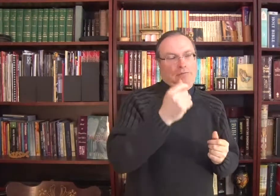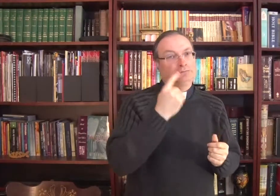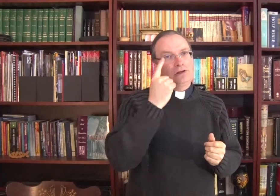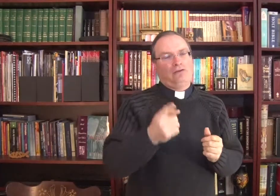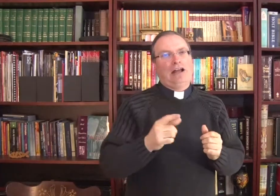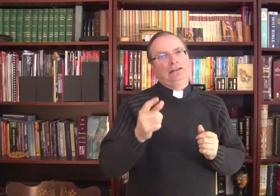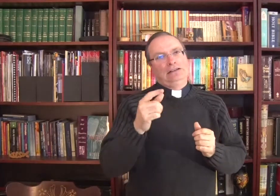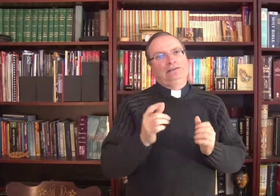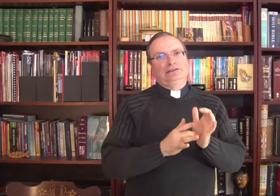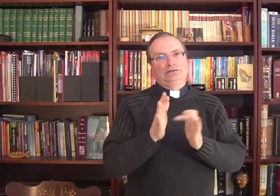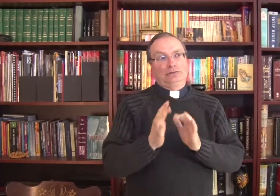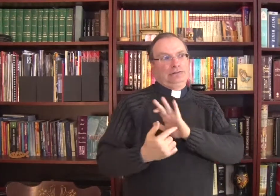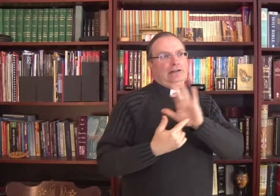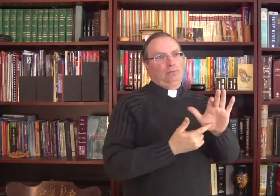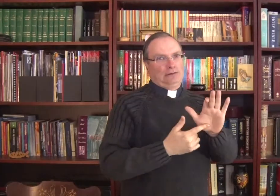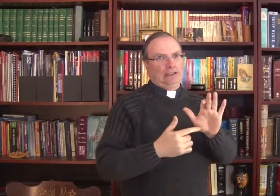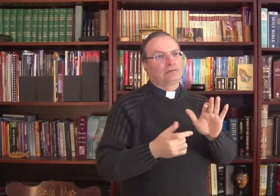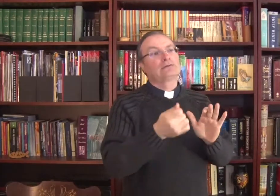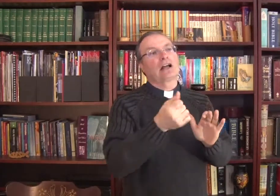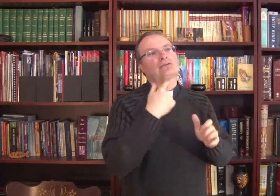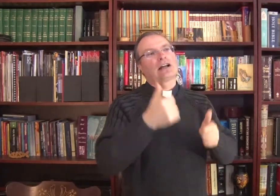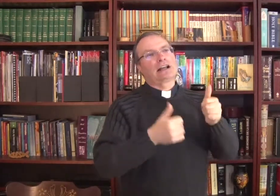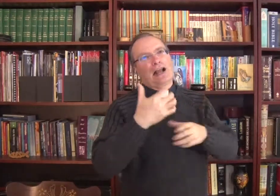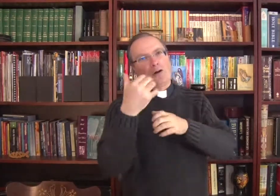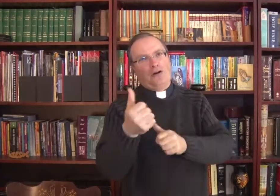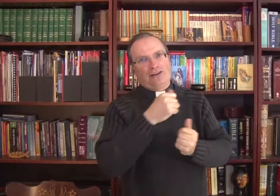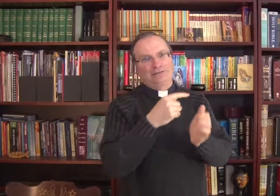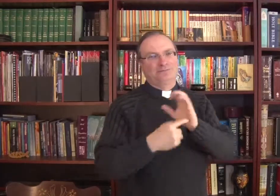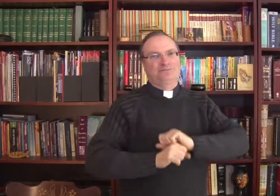On voit Jésus démontrer la monnaie, en qui il faut faire confiance.